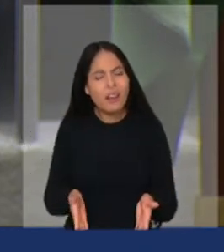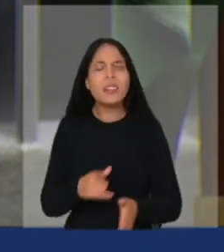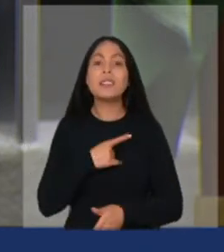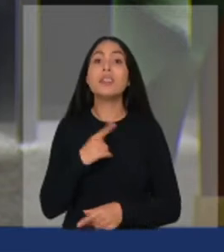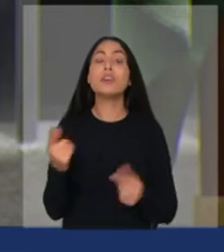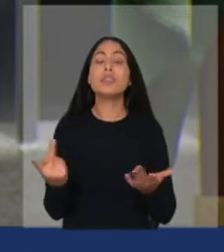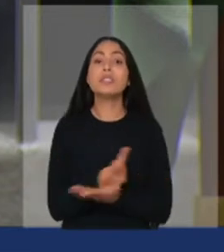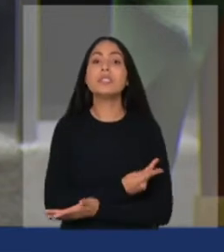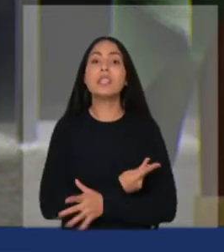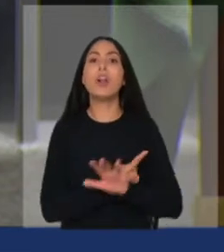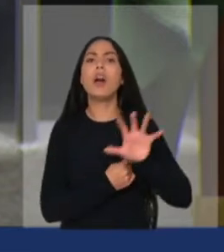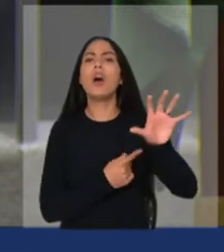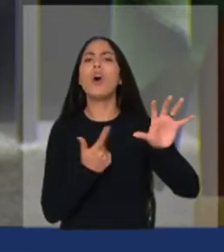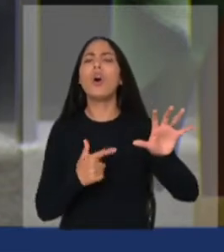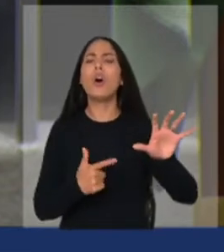COLORAÇÃO PARTIDÁRIA, ESTÁ UNIFICADA NESTE TEMA, E NÓS